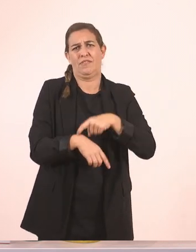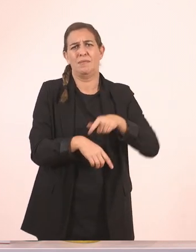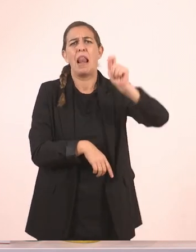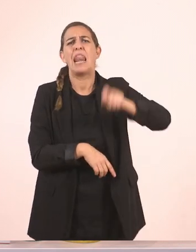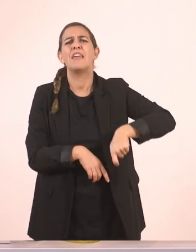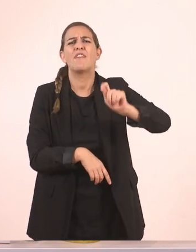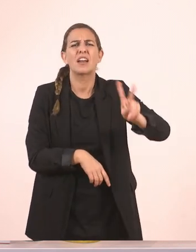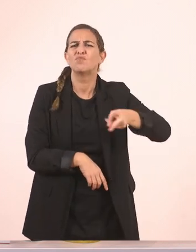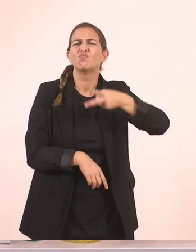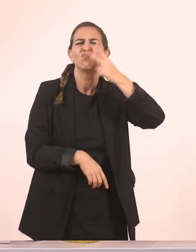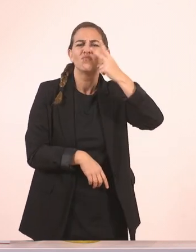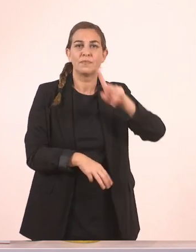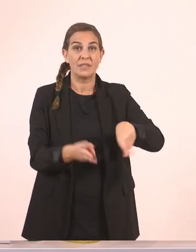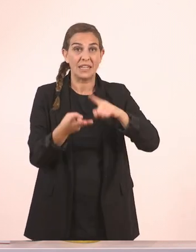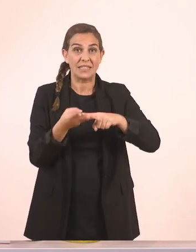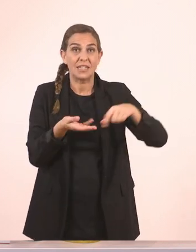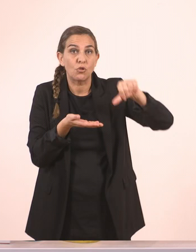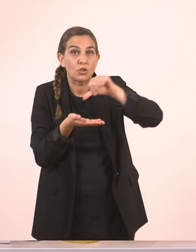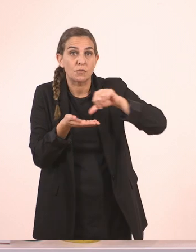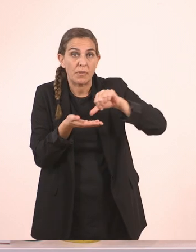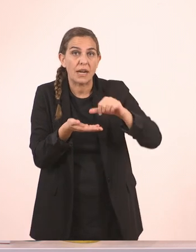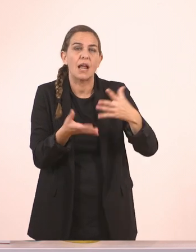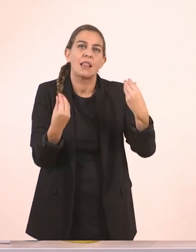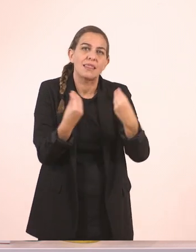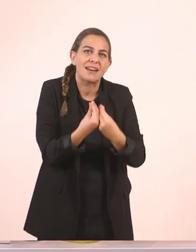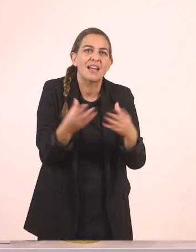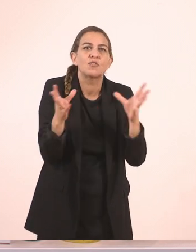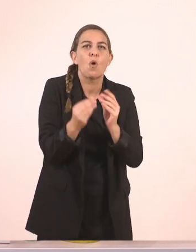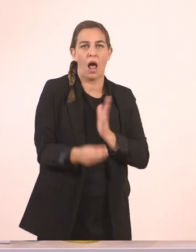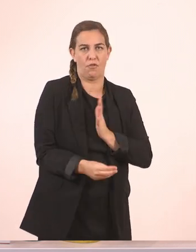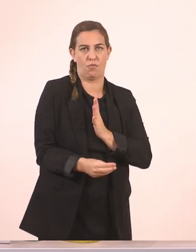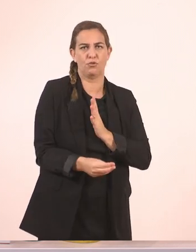Και σμύρνα για την ανθρώπινη υπόστασή του. Η σμύρνα παιδιά είναι ένα υλικό